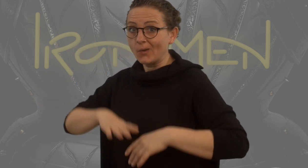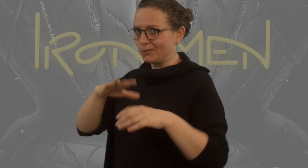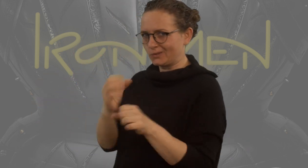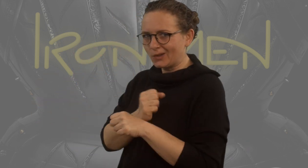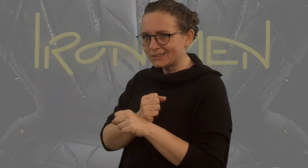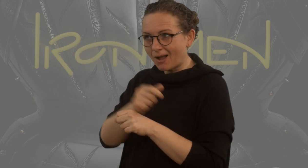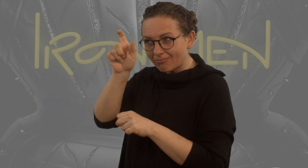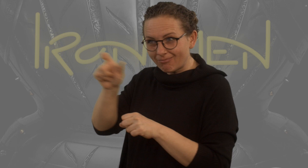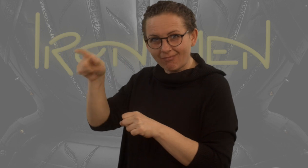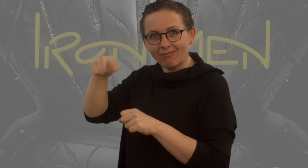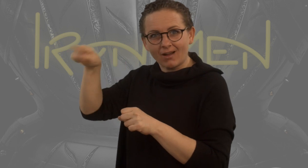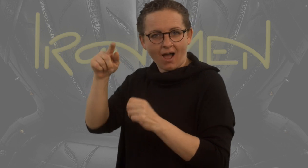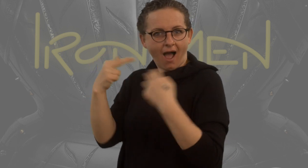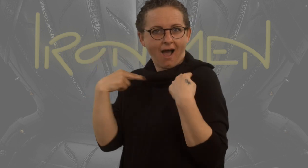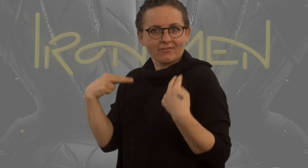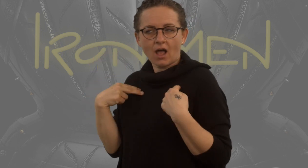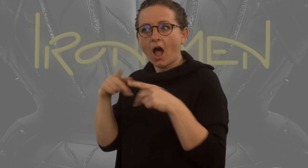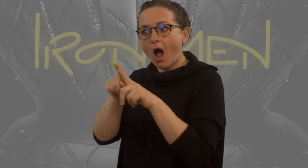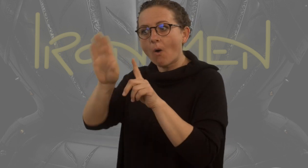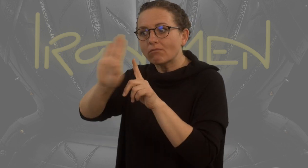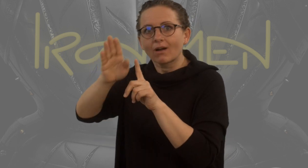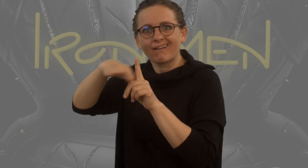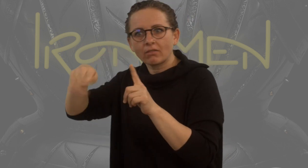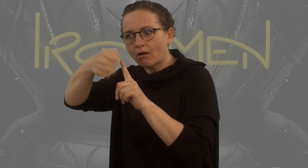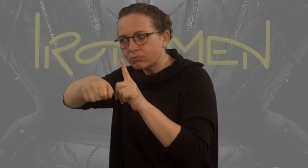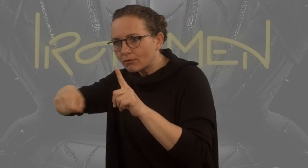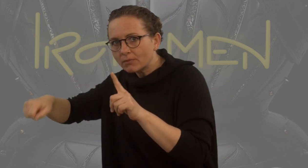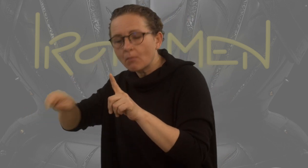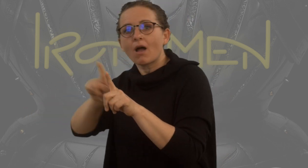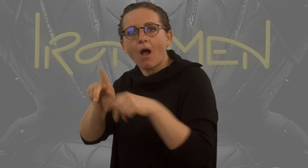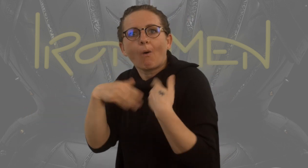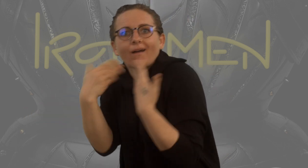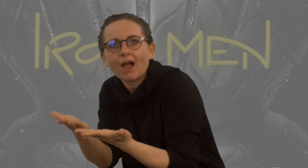Trotzdem bekamen auch adelige Kleinkinder